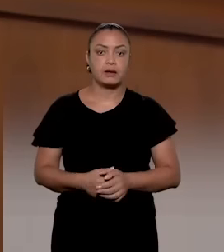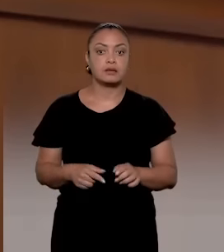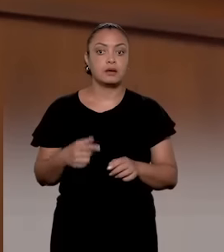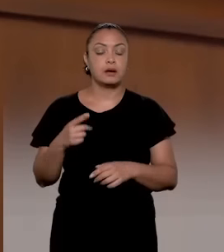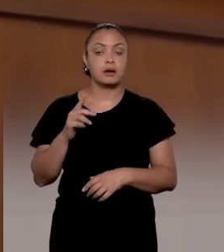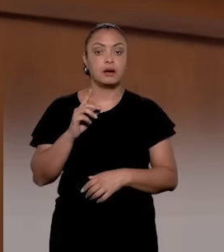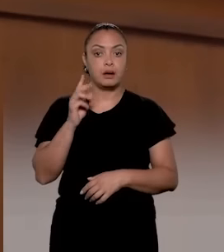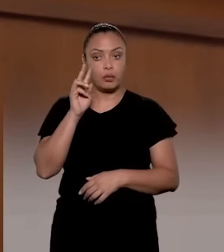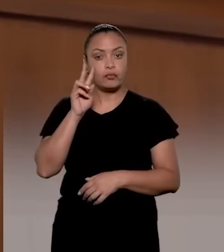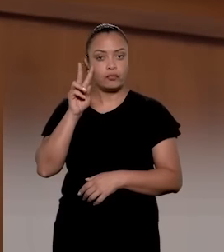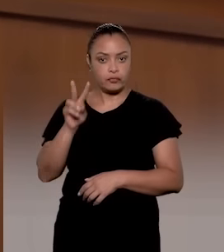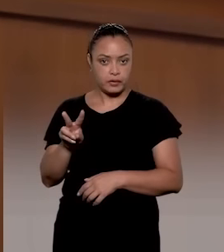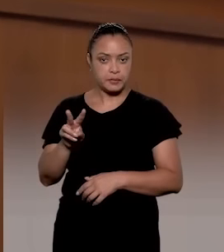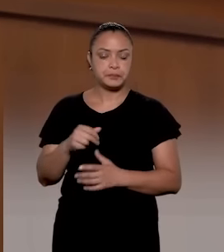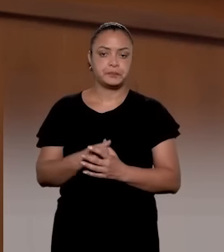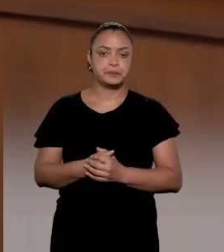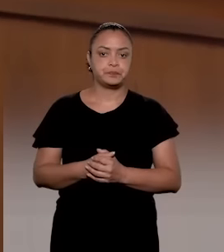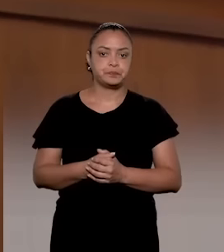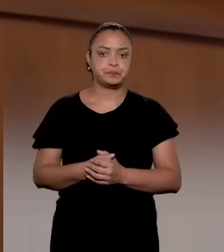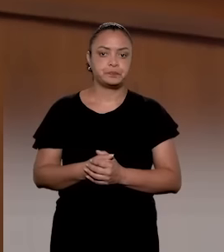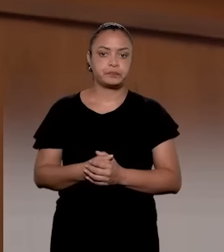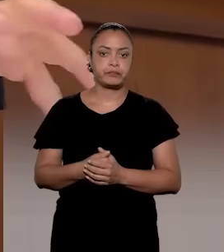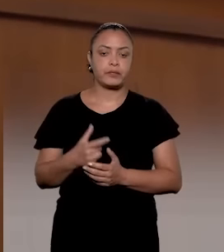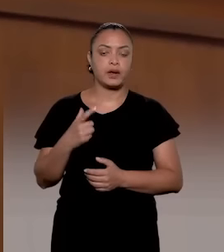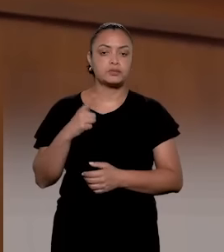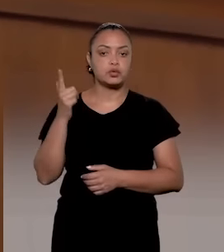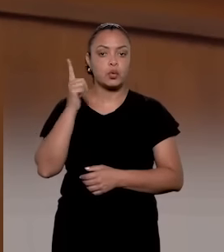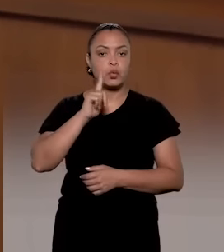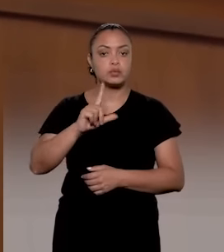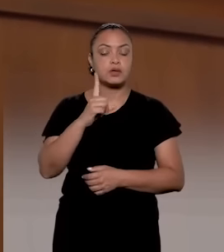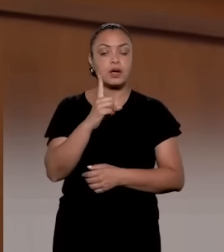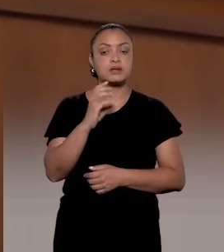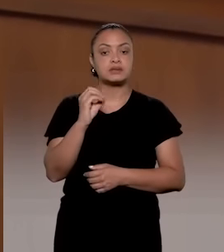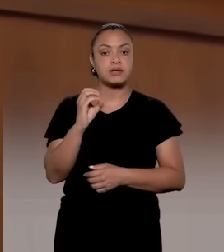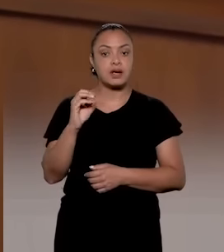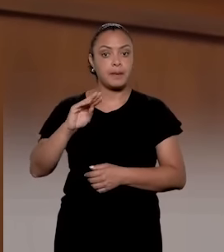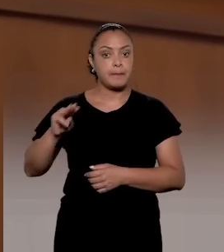Professor, eu vi recentemente, a gente atingiu os primeiros 100